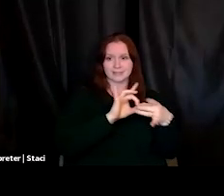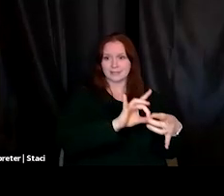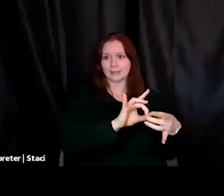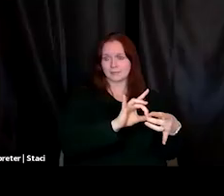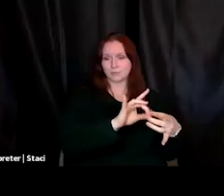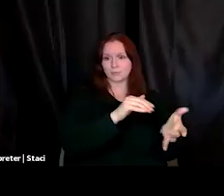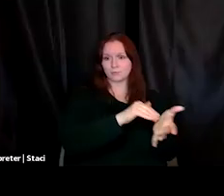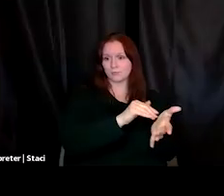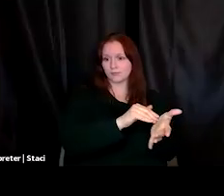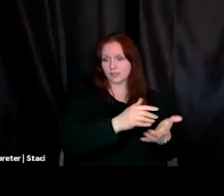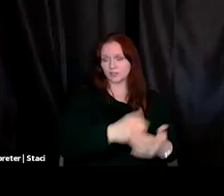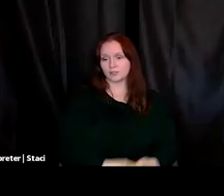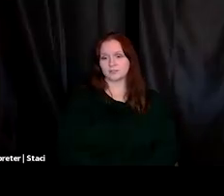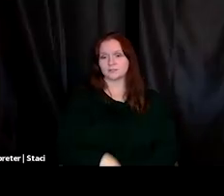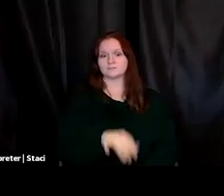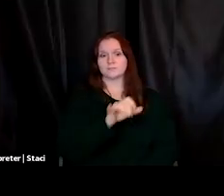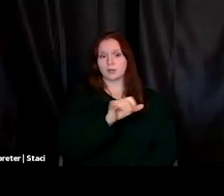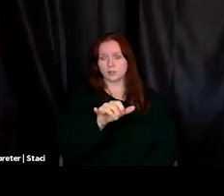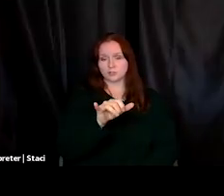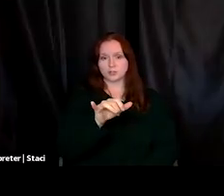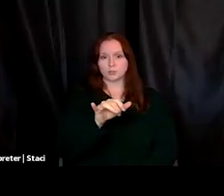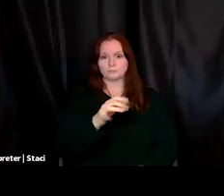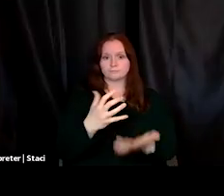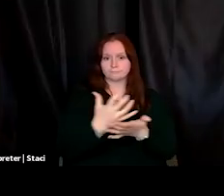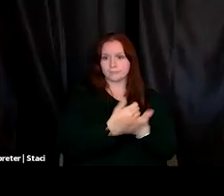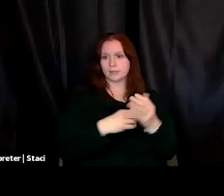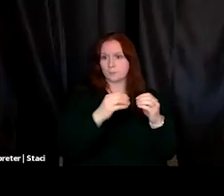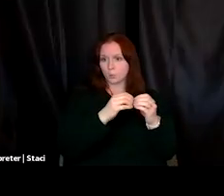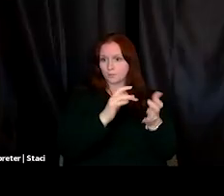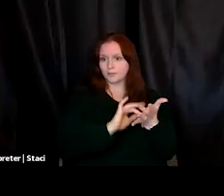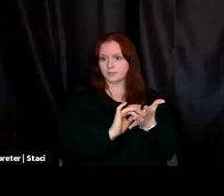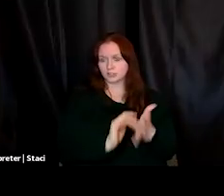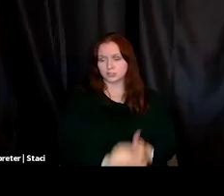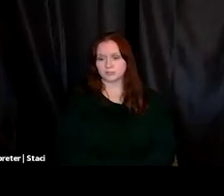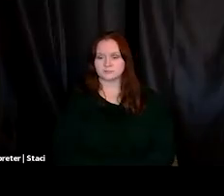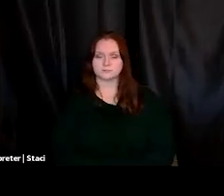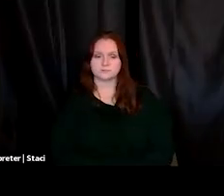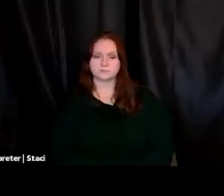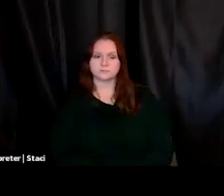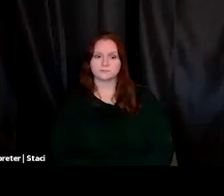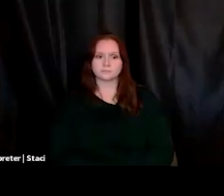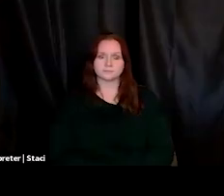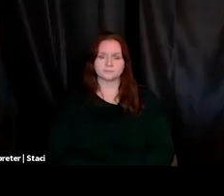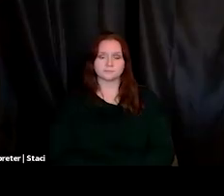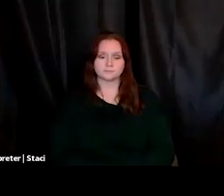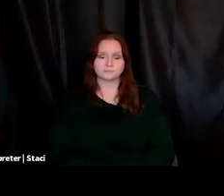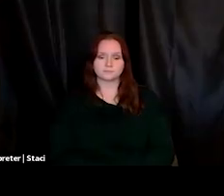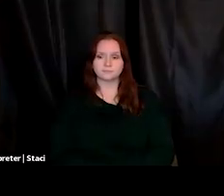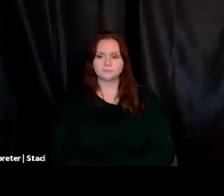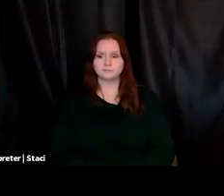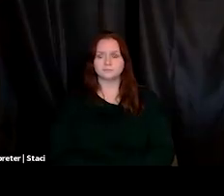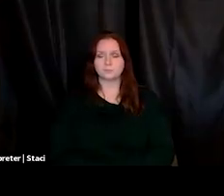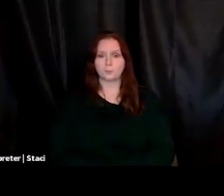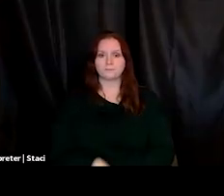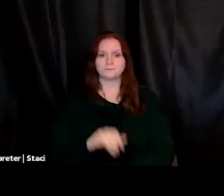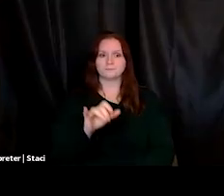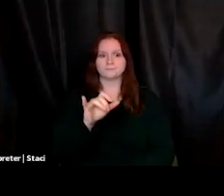y una transición paso a paso fluida y más. La solicitud en línea tiene como objetivo reducir el tiempo que se dedica a solicitar